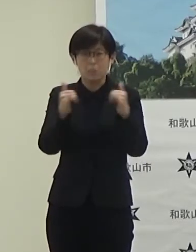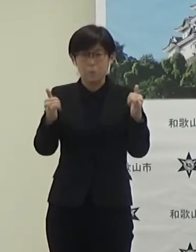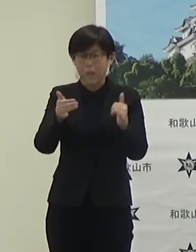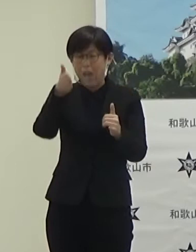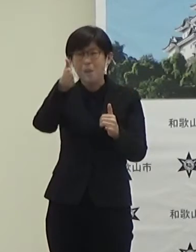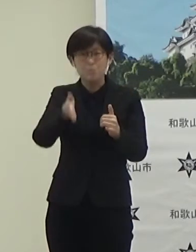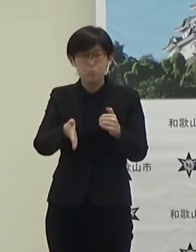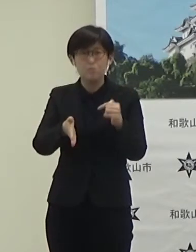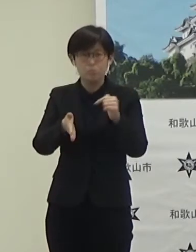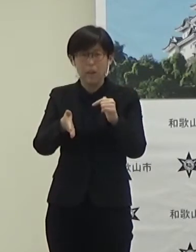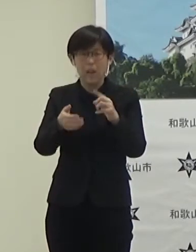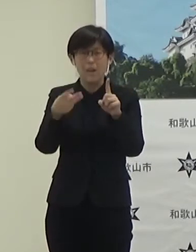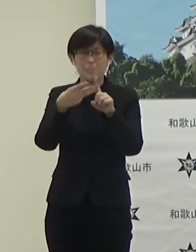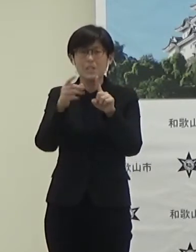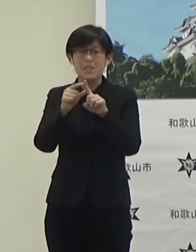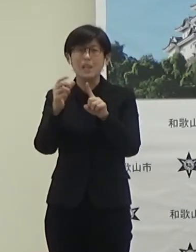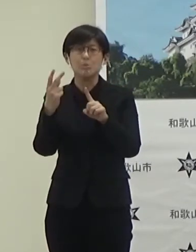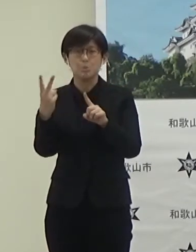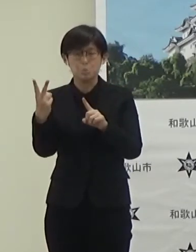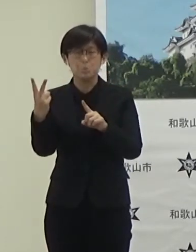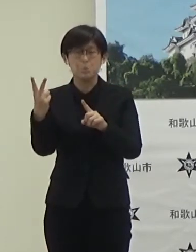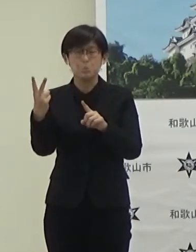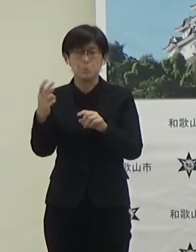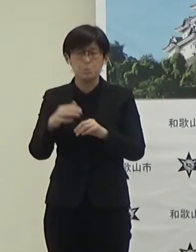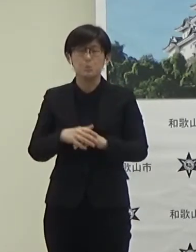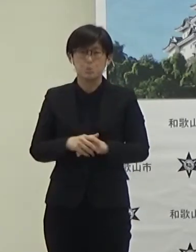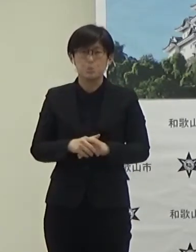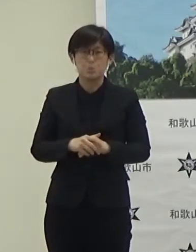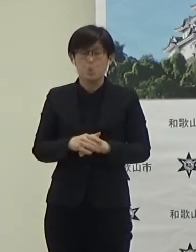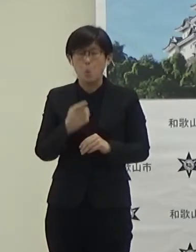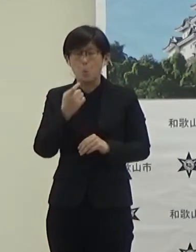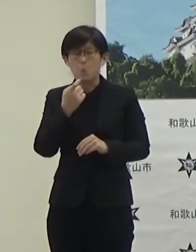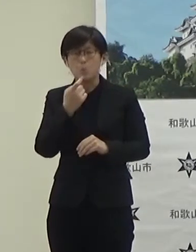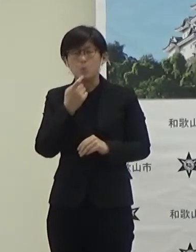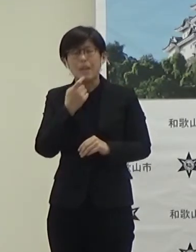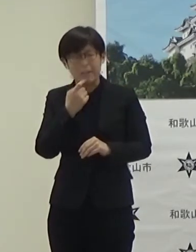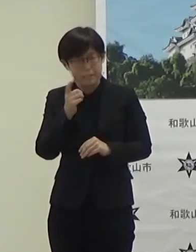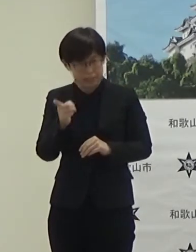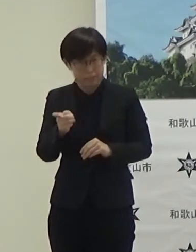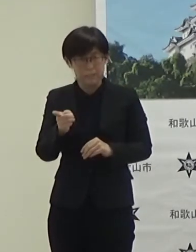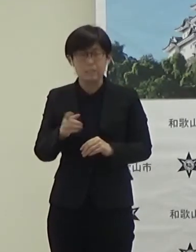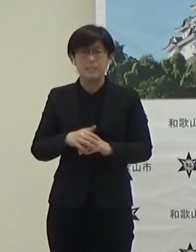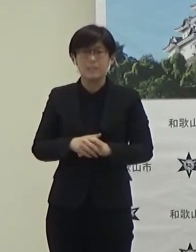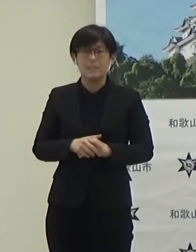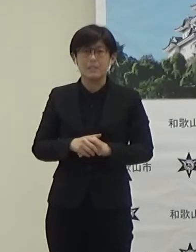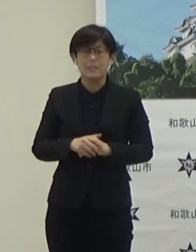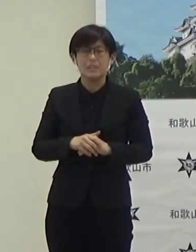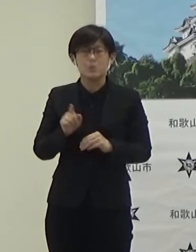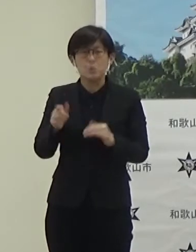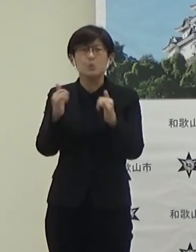BA.2の疑いへの置き変わりが非常に 増えてきてます